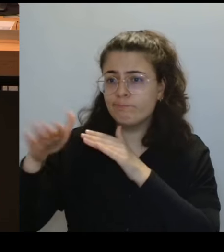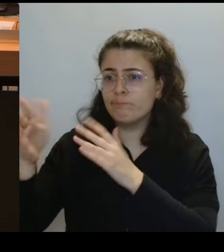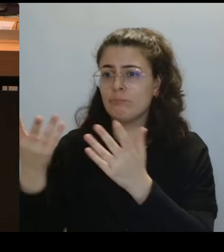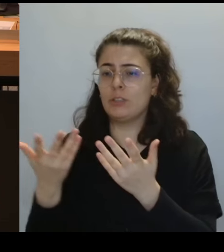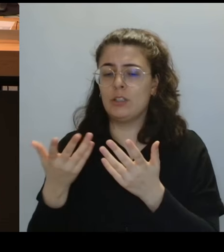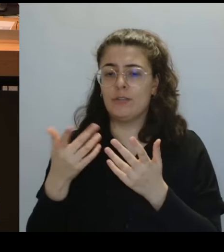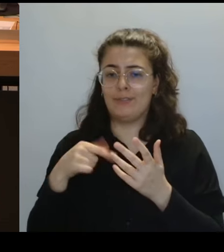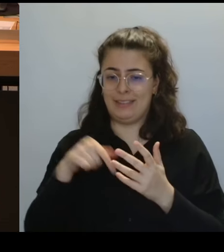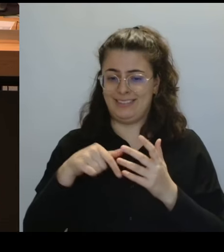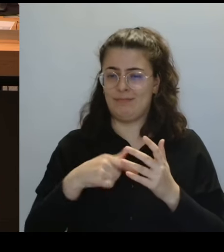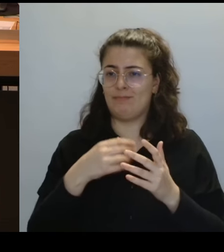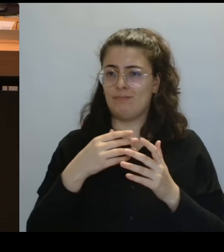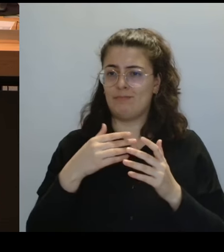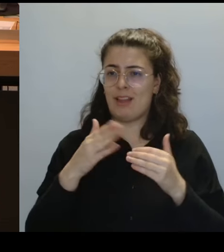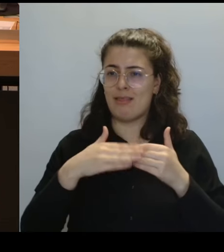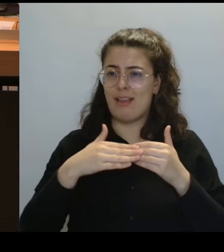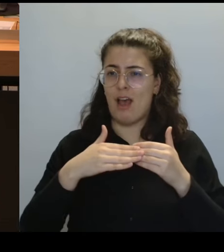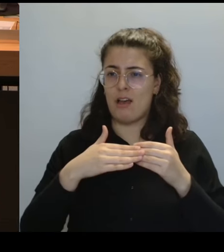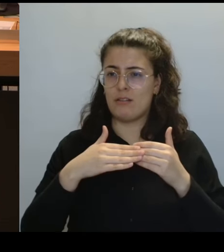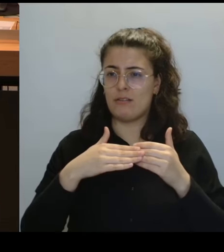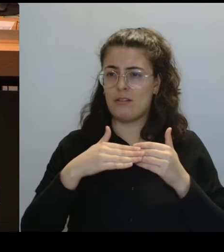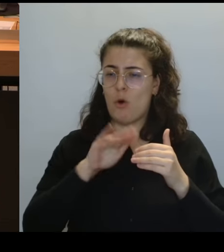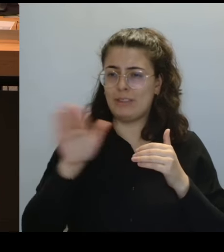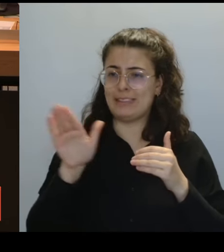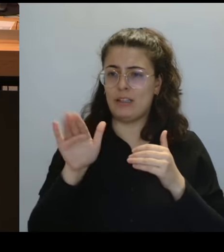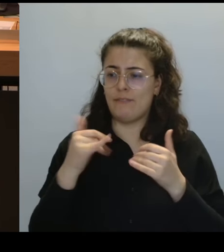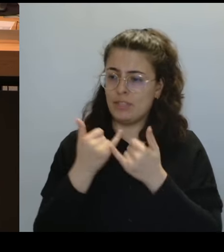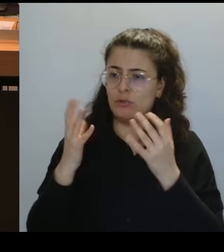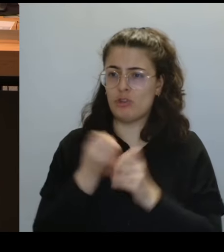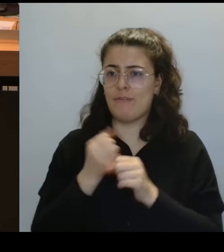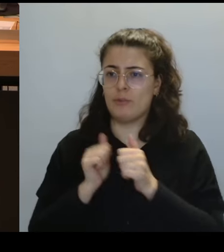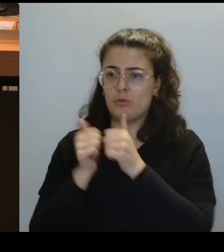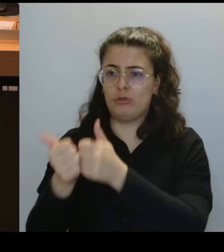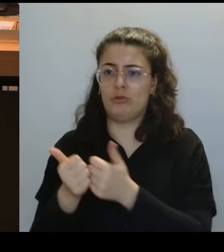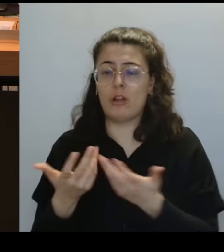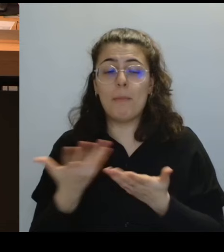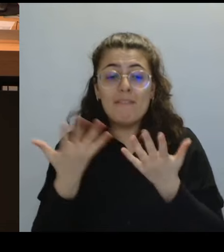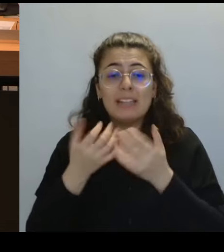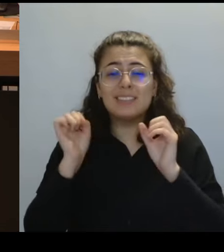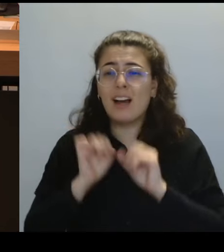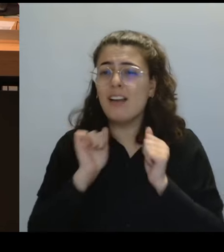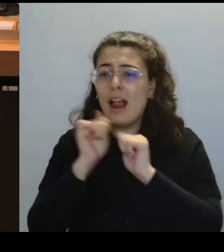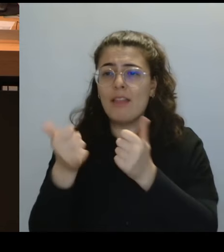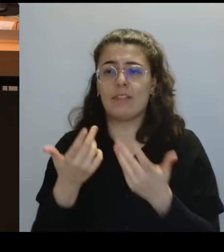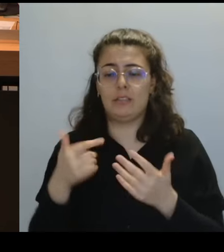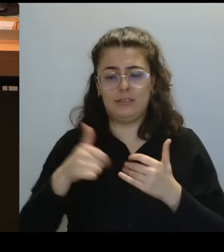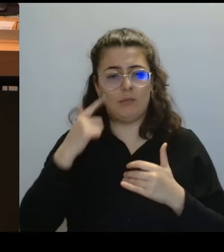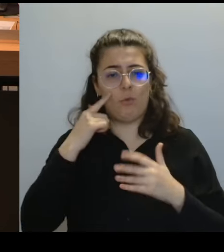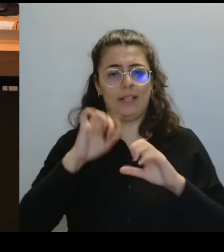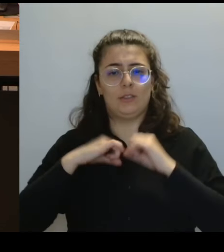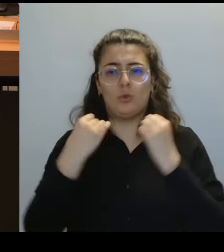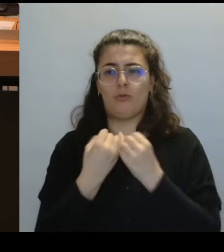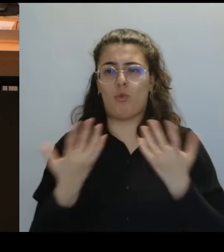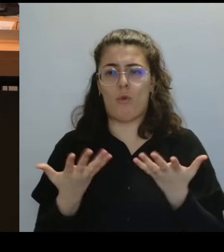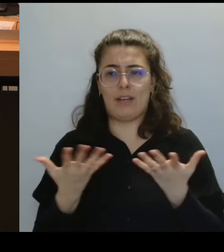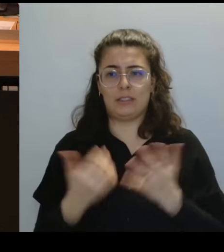Und was würde überhaupt helfen in der gegenwärtigen Situation? Sehr geehrte Kolleginnen und Kollegen der AfD-Fraktion,